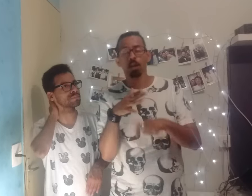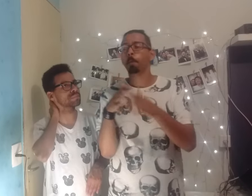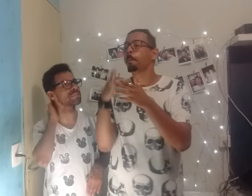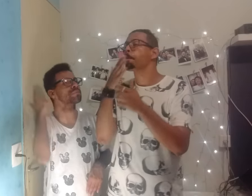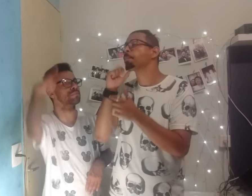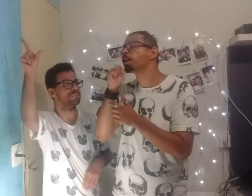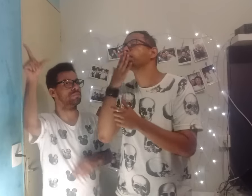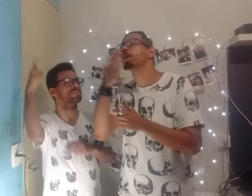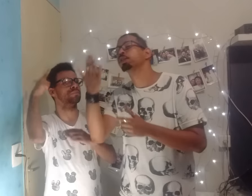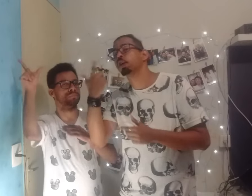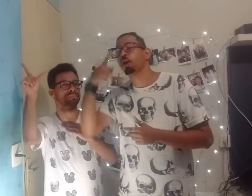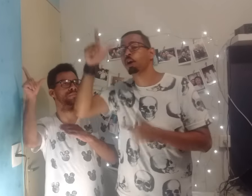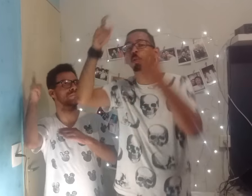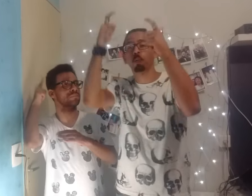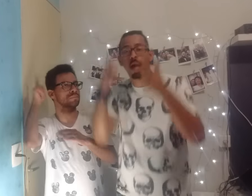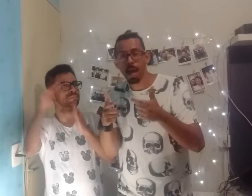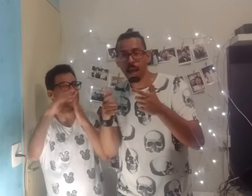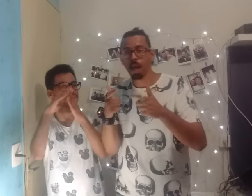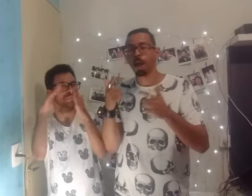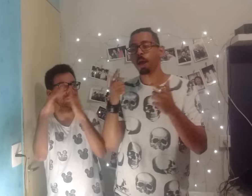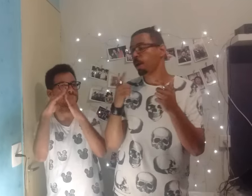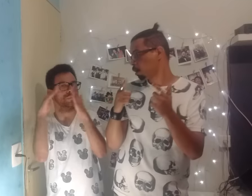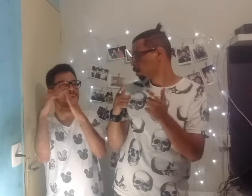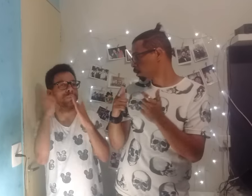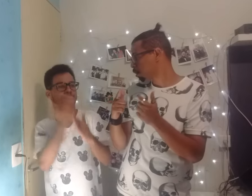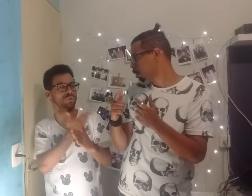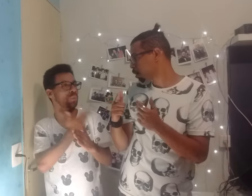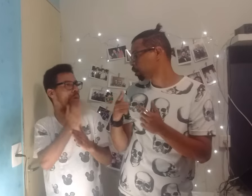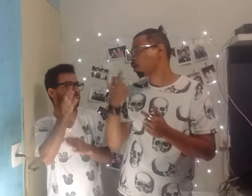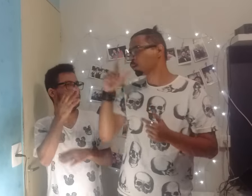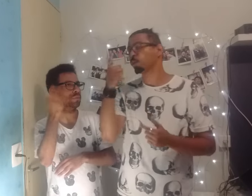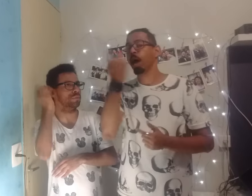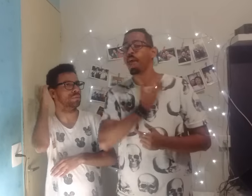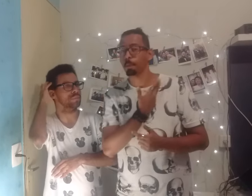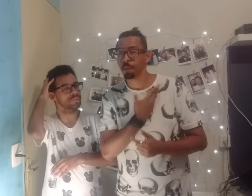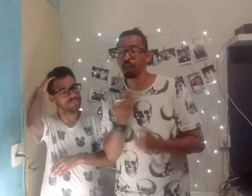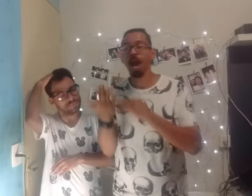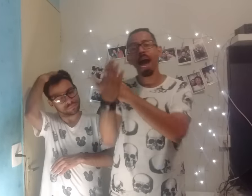não aceita mas você revelação outro morar amigos